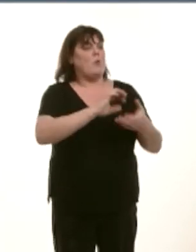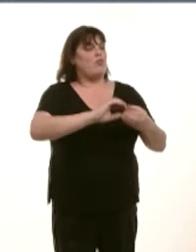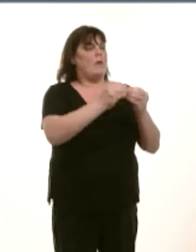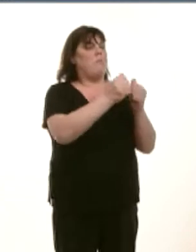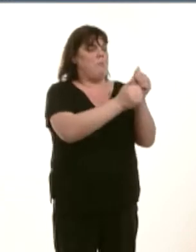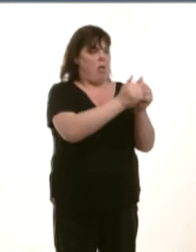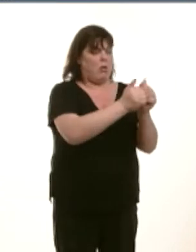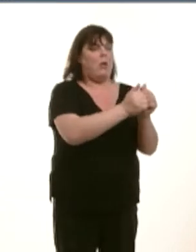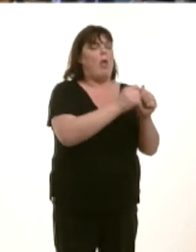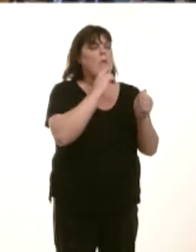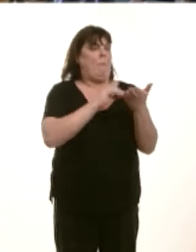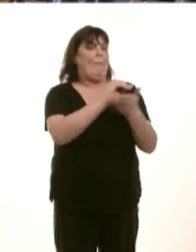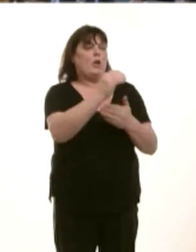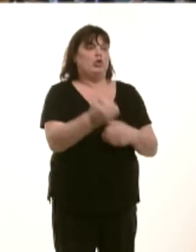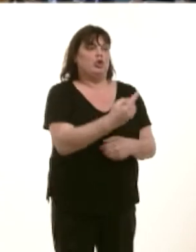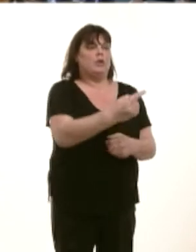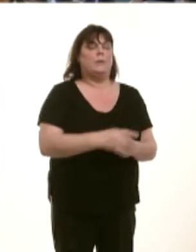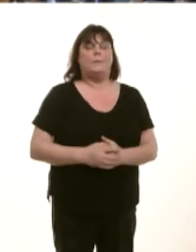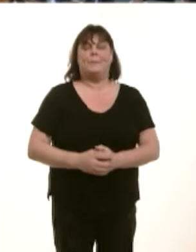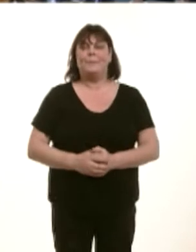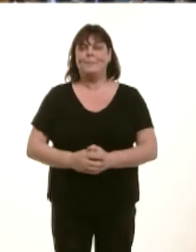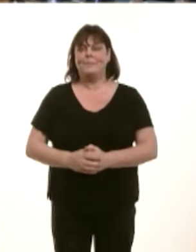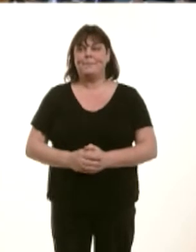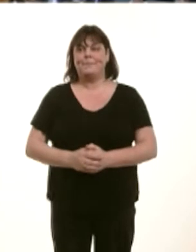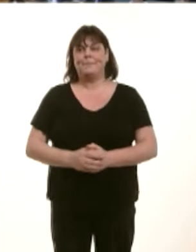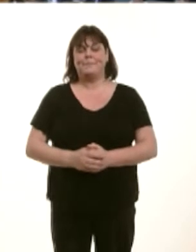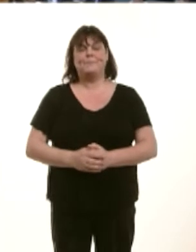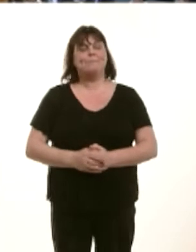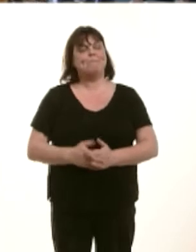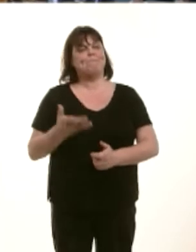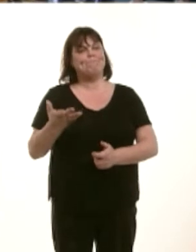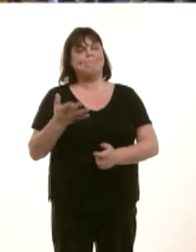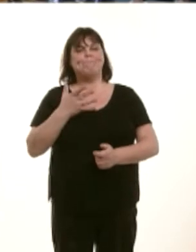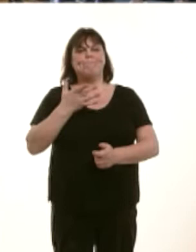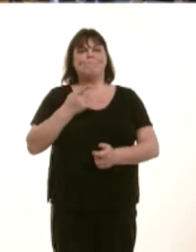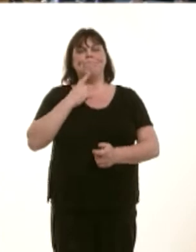Llyr Gruffydd: Byddwch yn ymwybodol hefyd, rwyín siwr, Brif Weinidog, fod y Pwyllgor